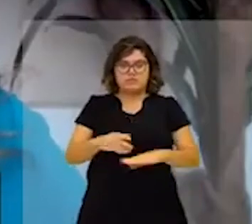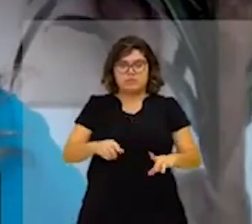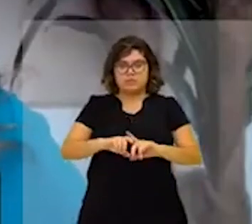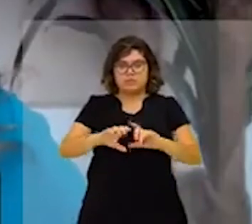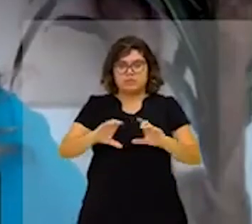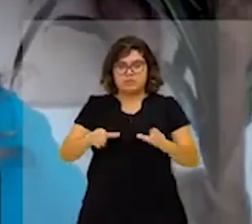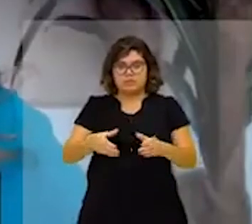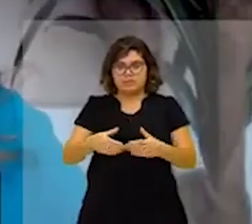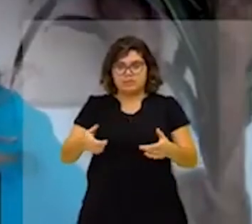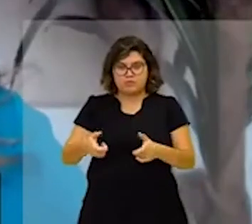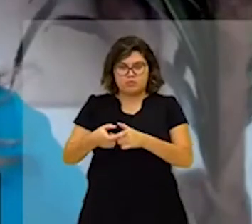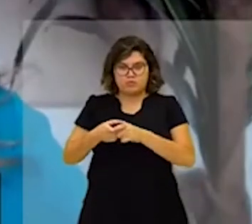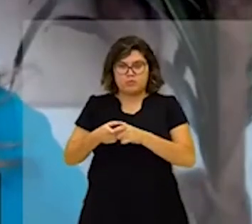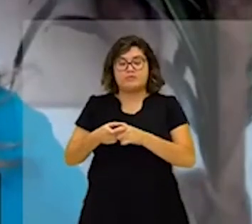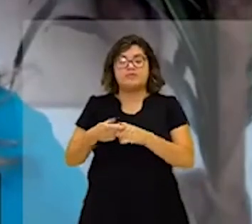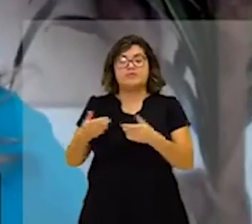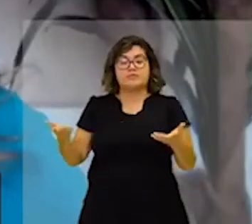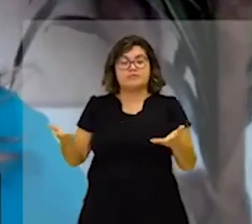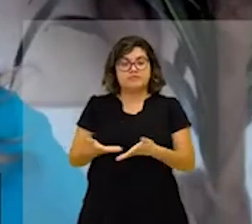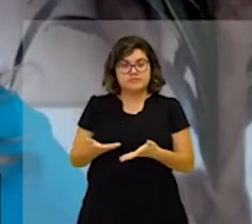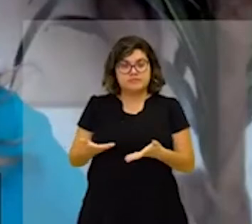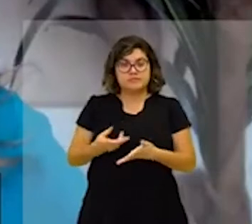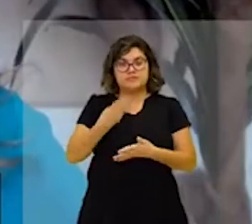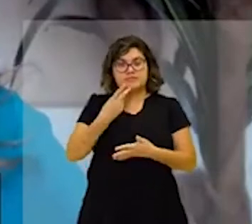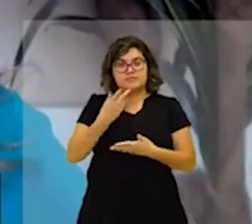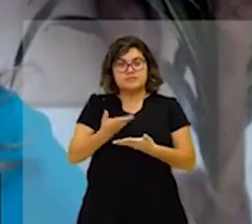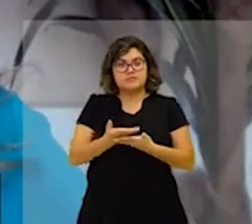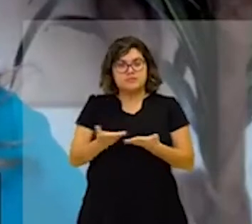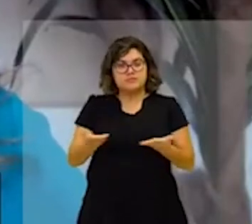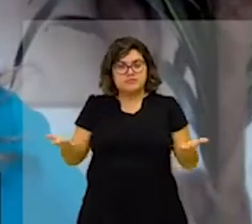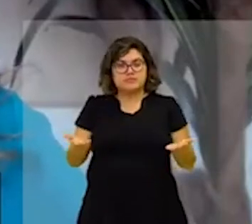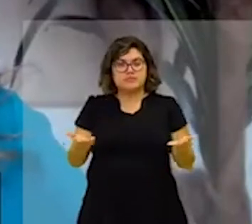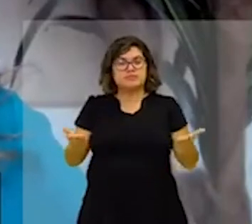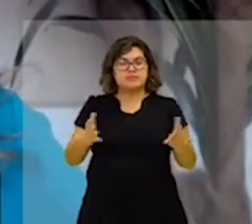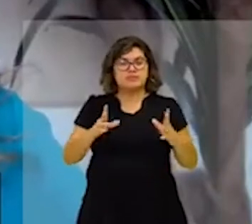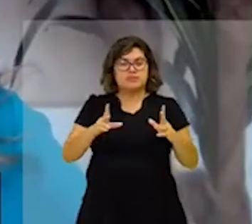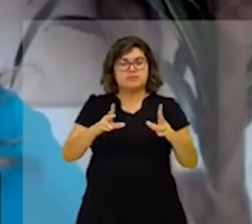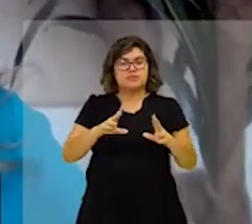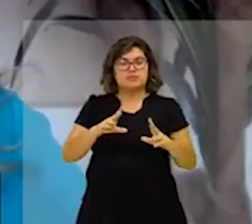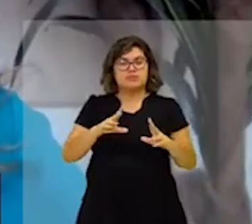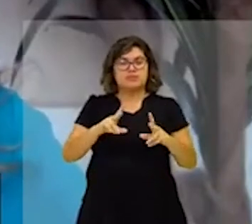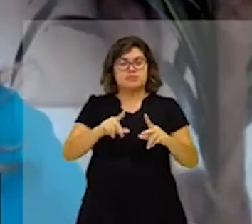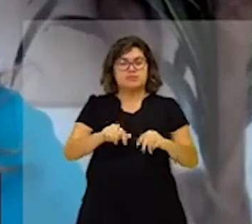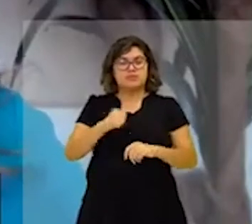gostaria desde logo de passar a palavra as doutoras que aqui me acompanha e aqui em